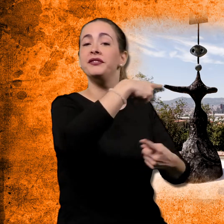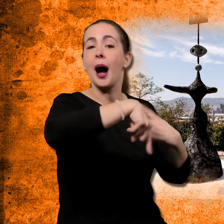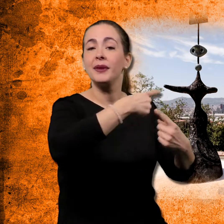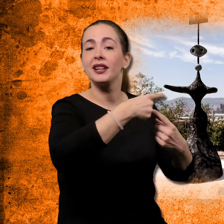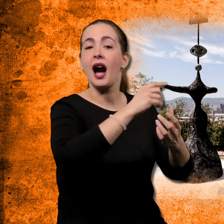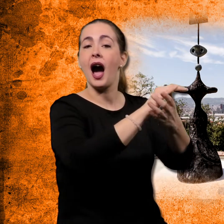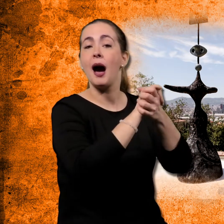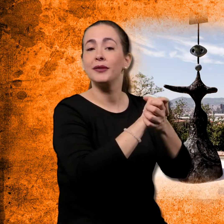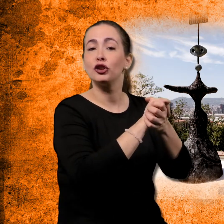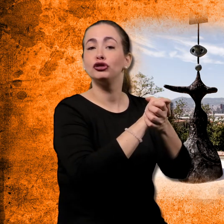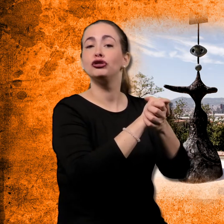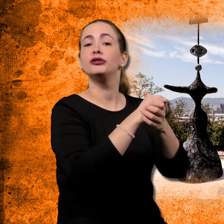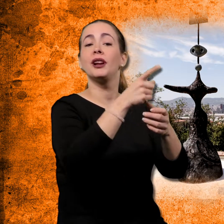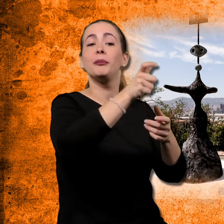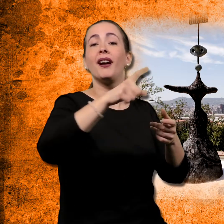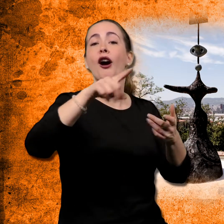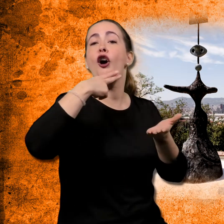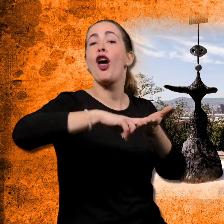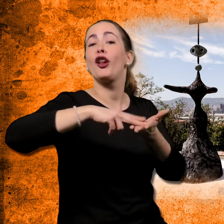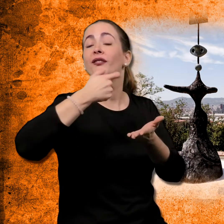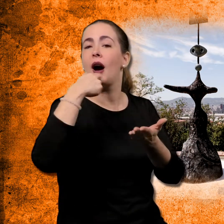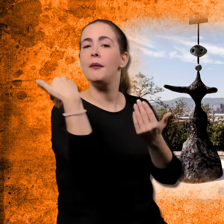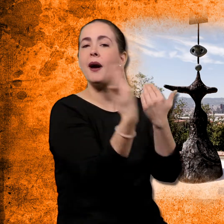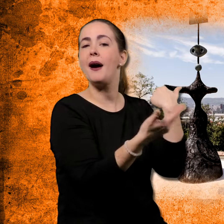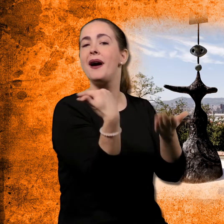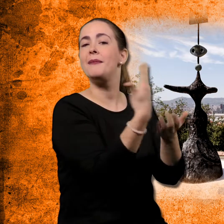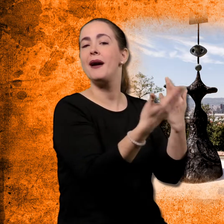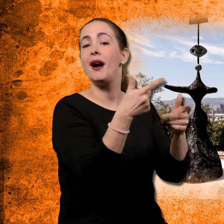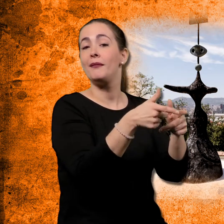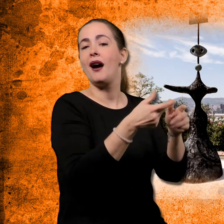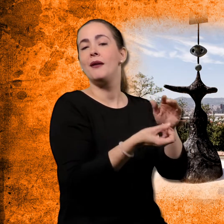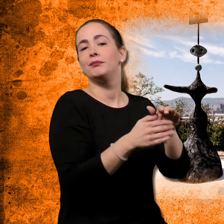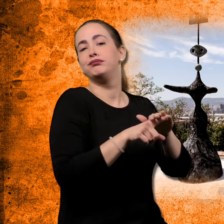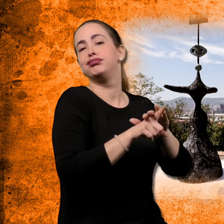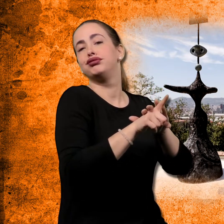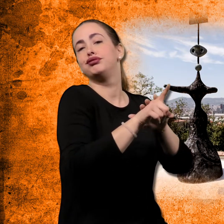i es va ampliar amb donacions de familiars, amics i col·leccionistes.